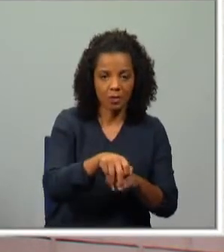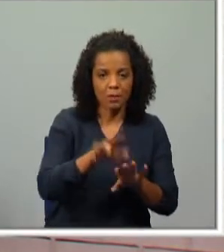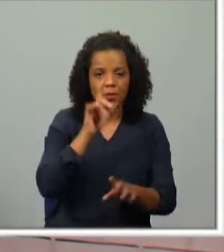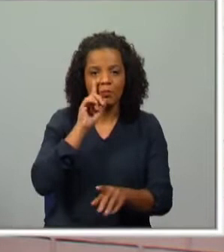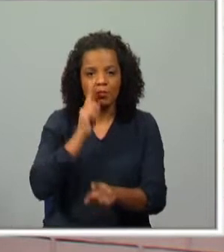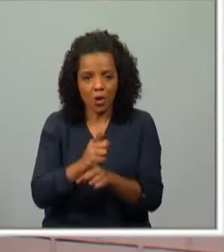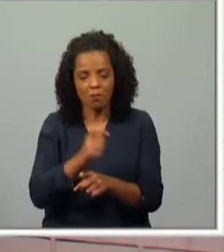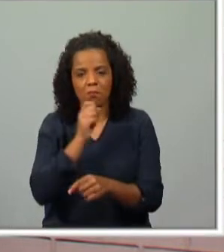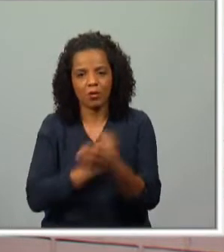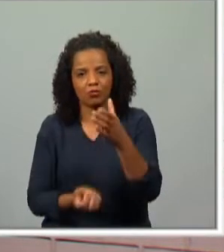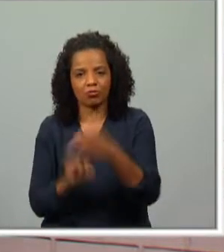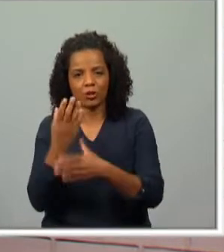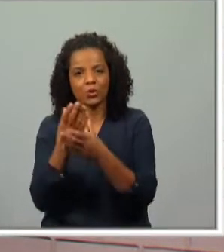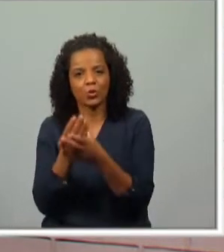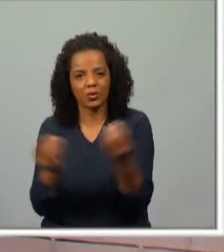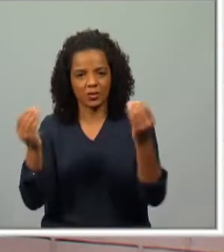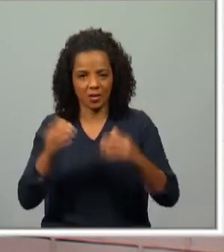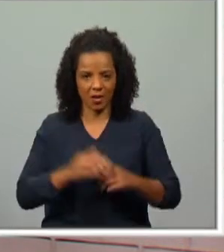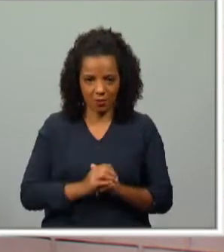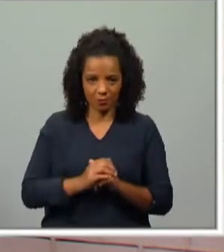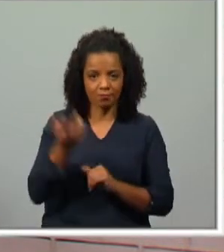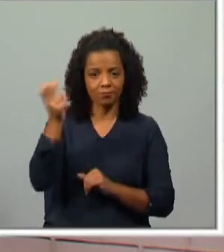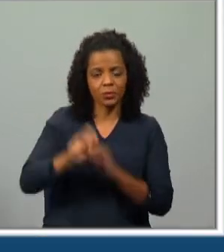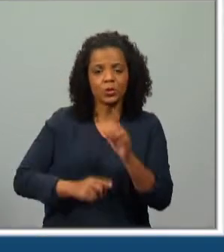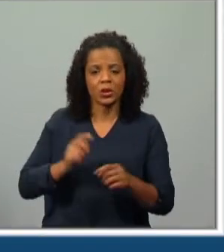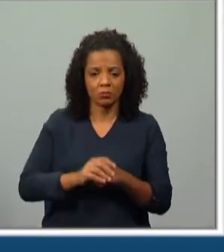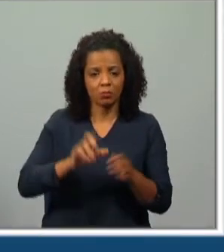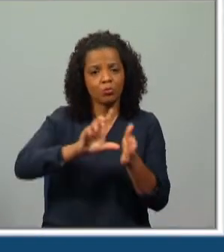criar a solução e o que é que acontece então há um projeto europeu de 創建解決方案以及會發生什麼所以有一個歐洲項目